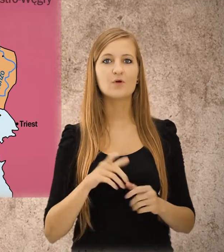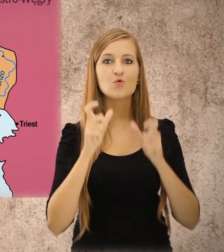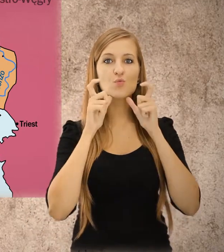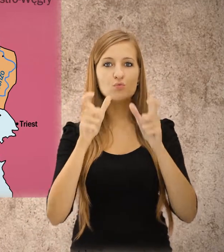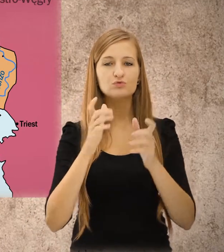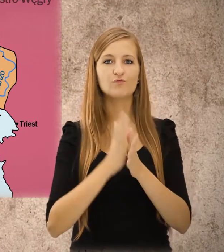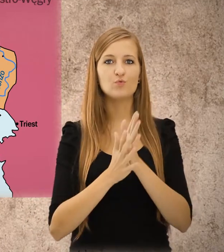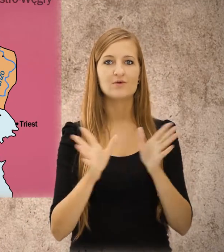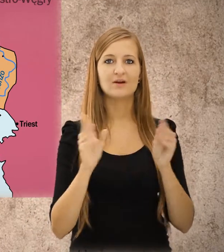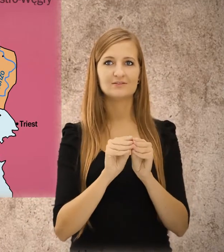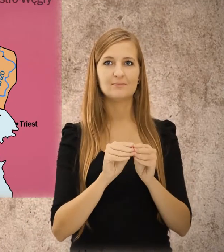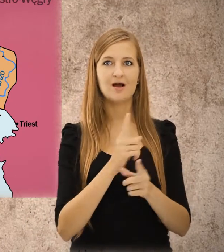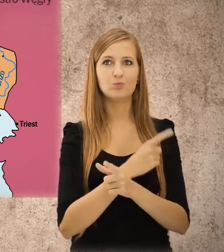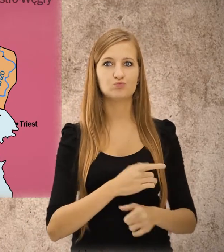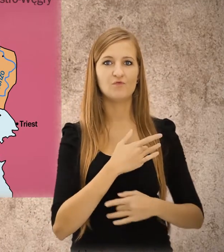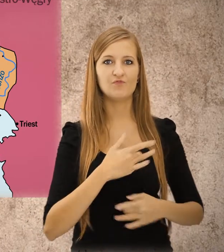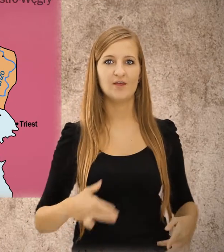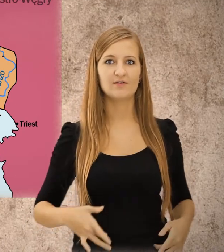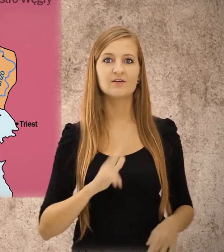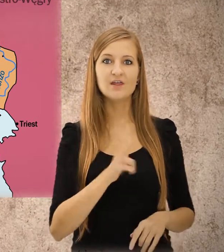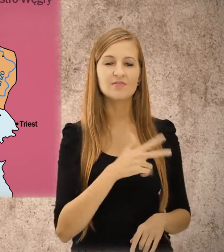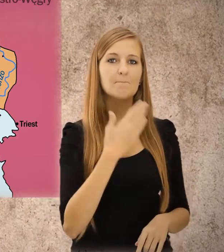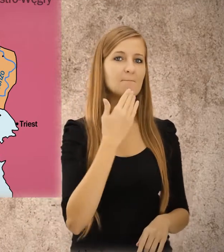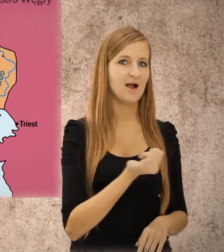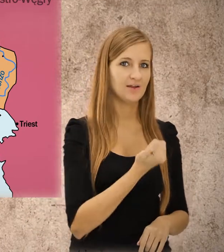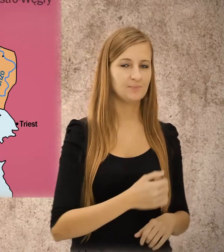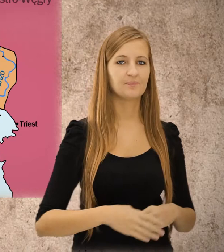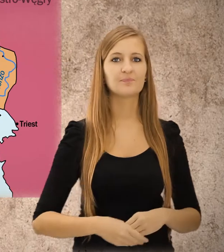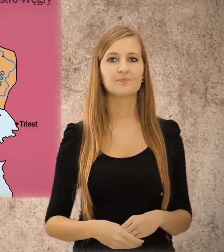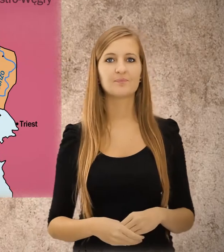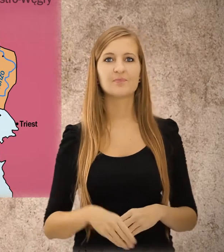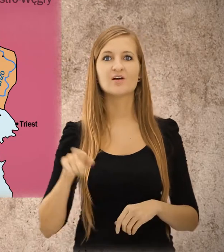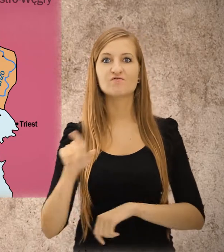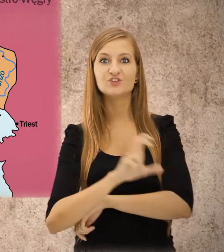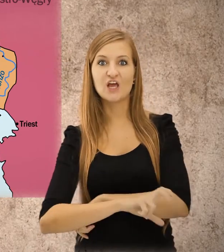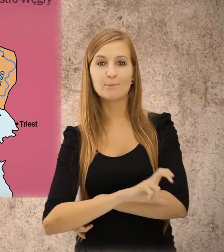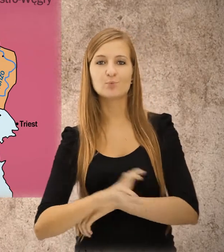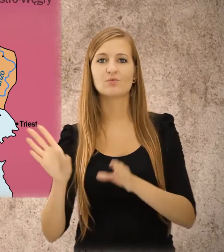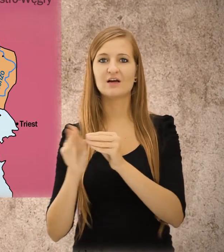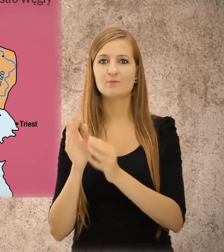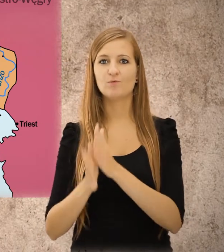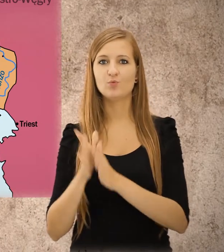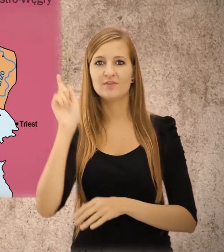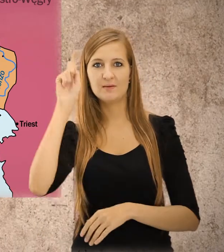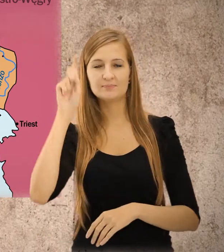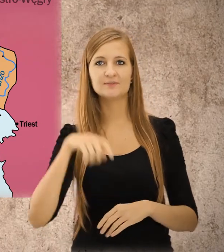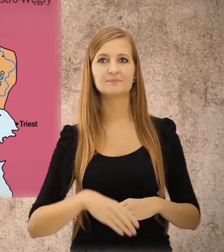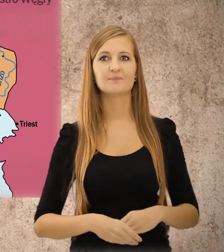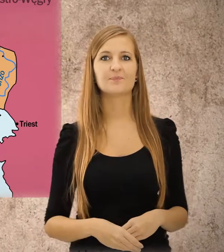i wypowiedziały wojnę Austro-Węgrom w maju i Niemcom w sierpniu.